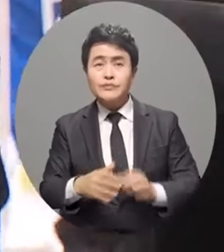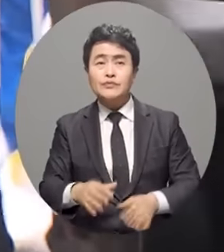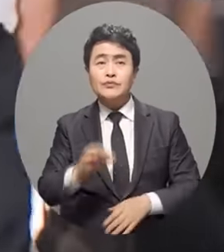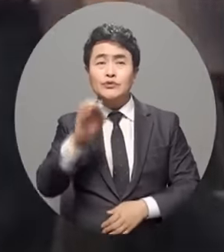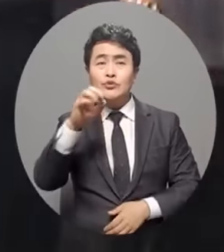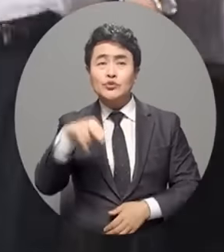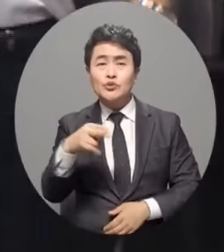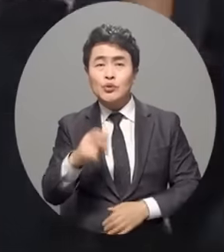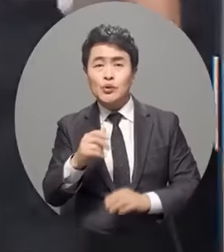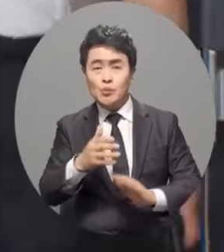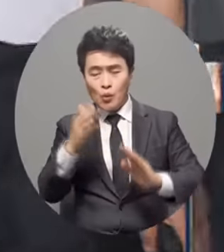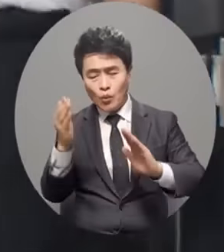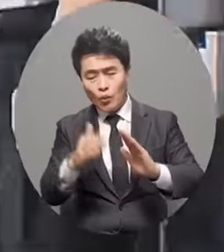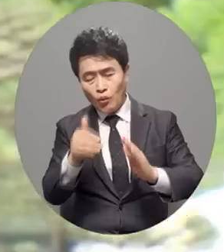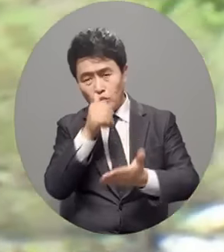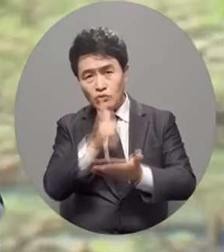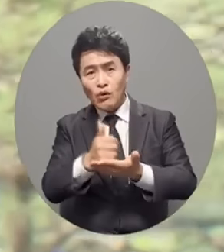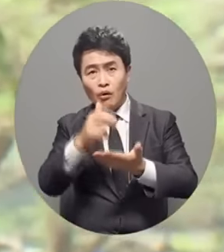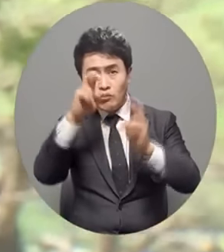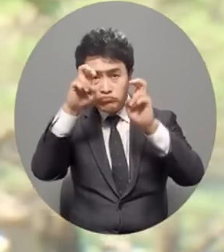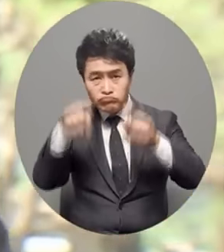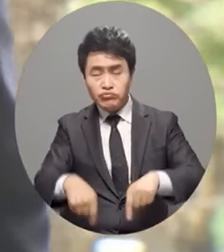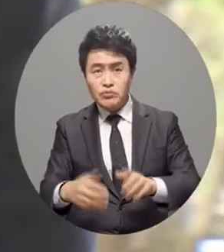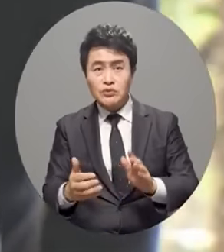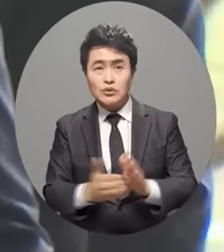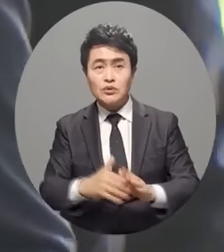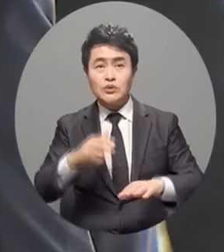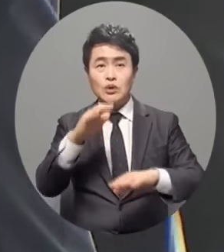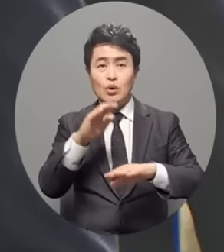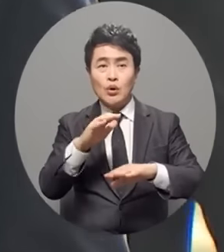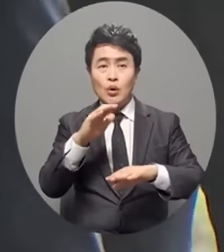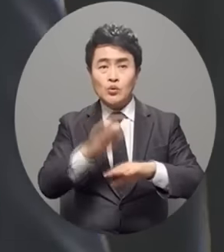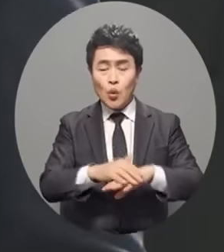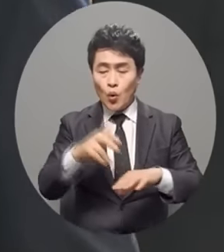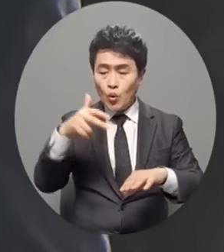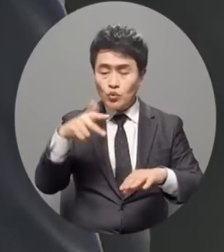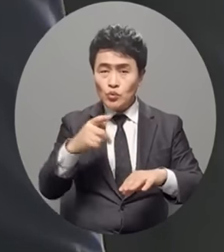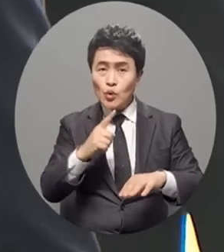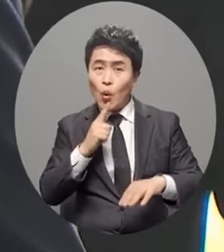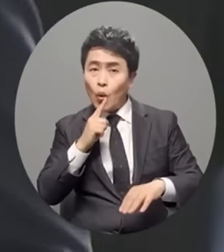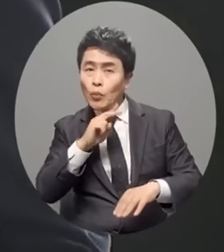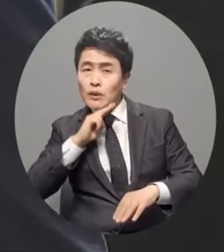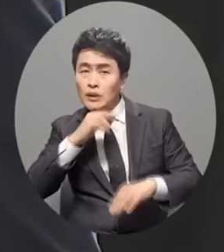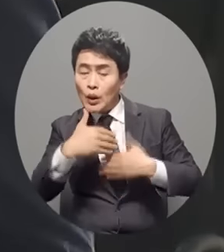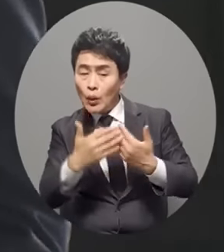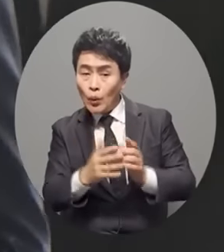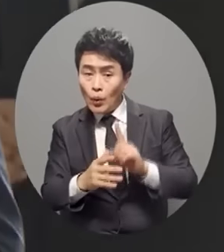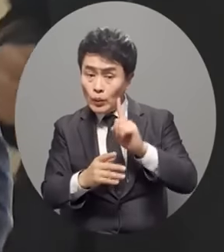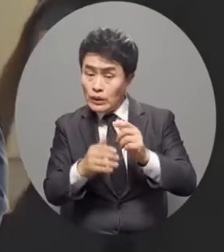김형준 검사의 뇌물 의혹과 윤 모 검사의 공문서 위조 혐의는 무죄, 손준성 검사의